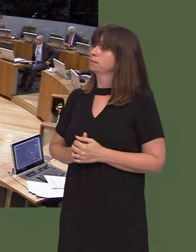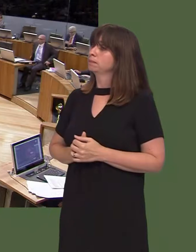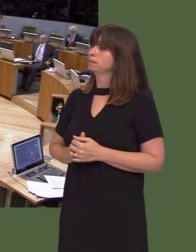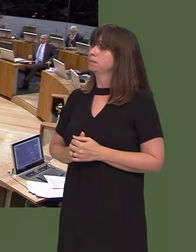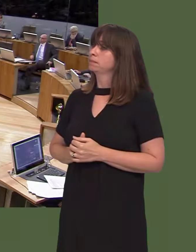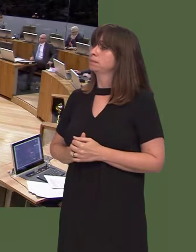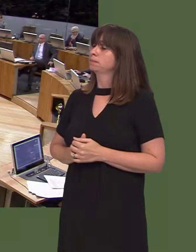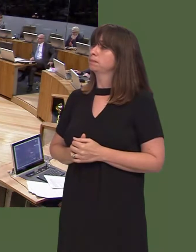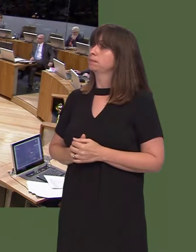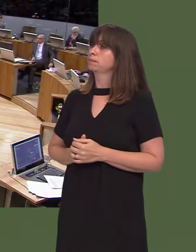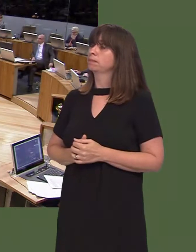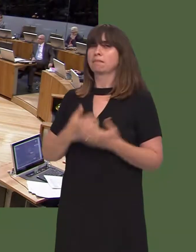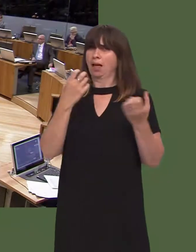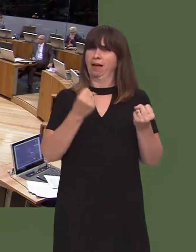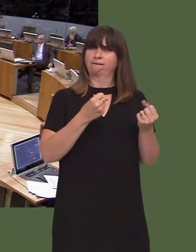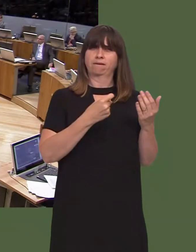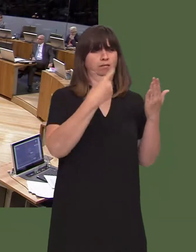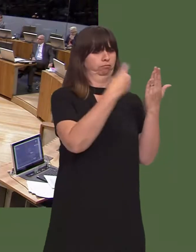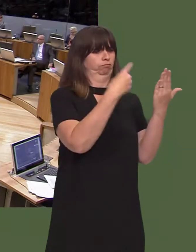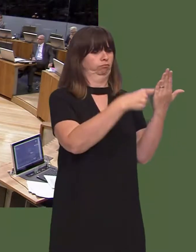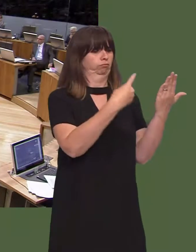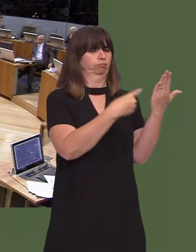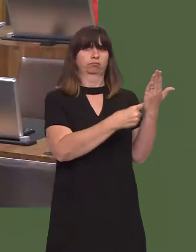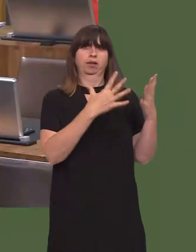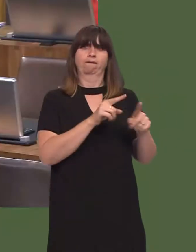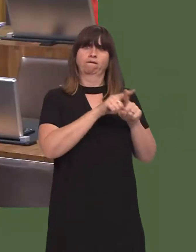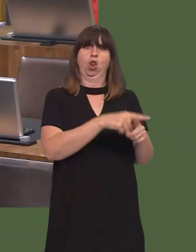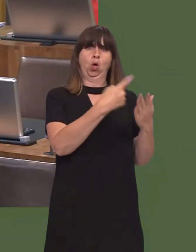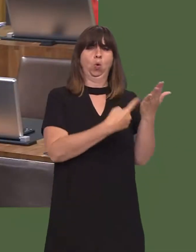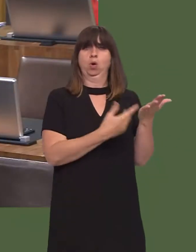syín agored ac syín gallu cael eu gweld, sydd yn cael eu defnyddio er mwyn sicrhau